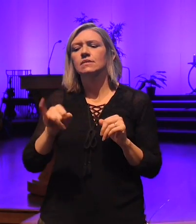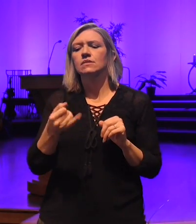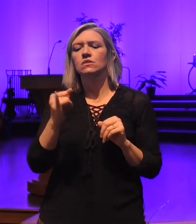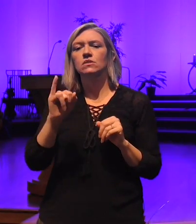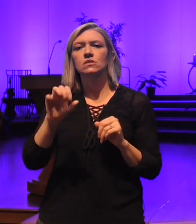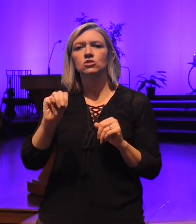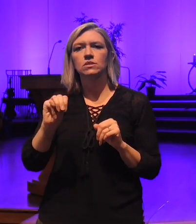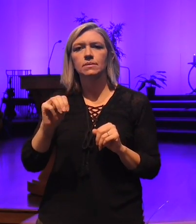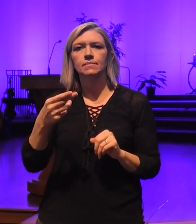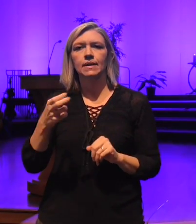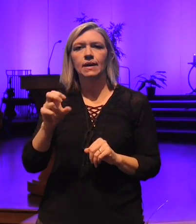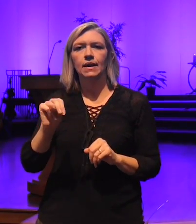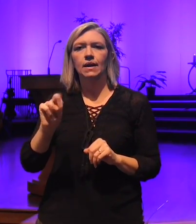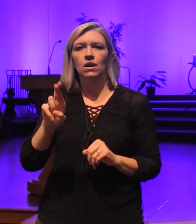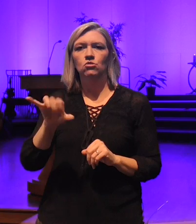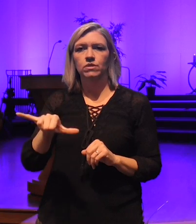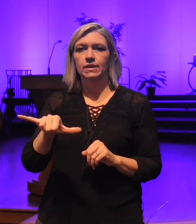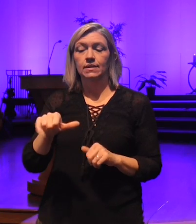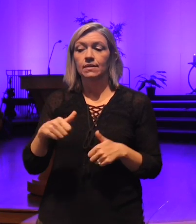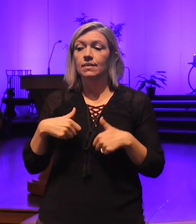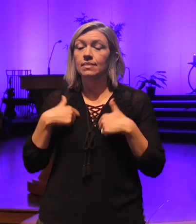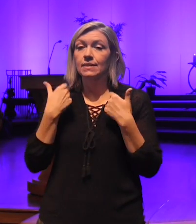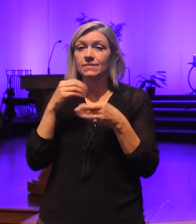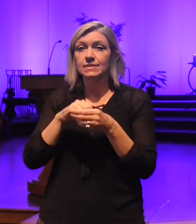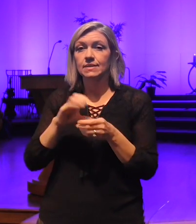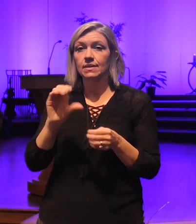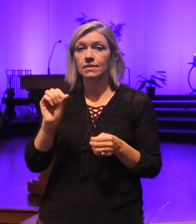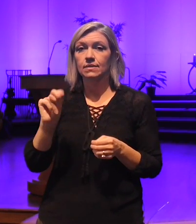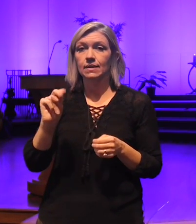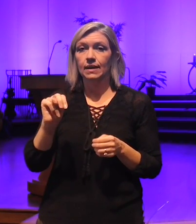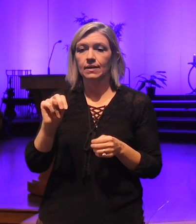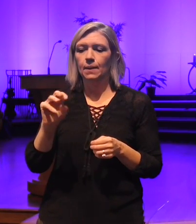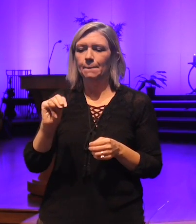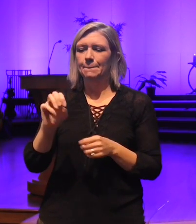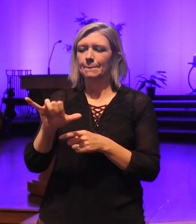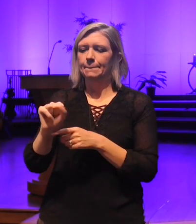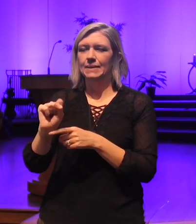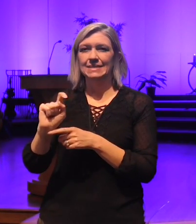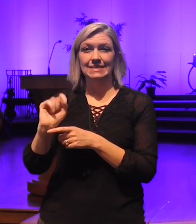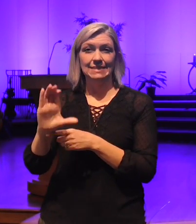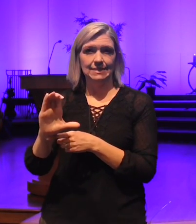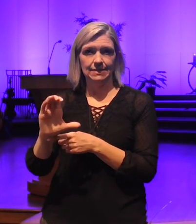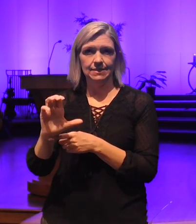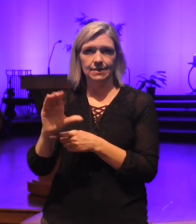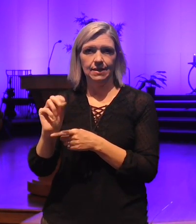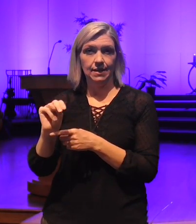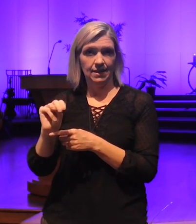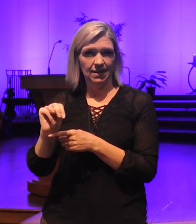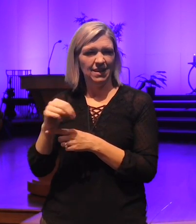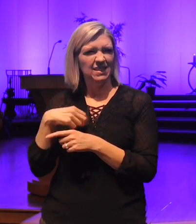que vivió en Mystic Connecticut. Voy a tener que visitar Mystic en cualquier ciudad que sea